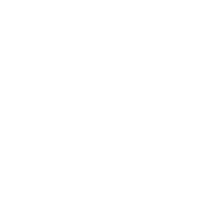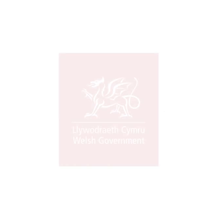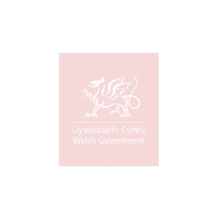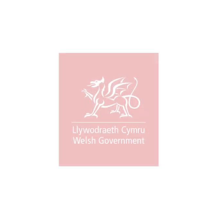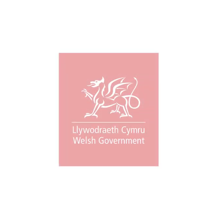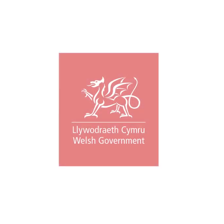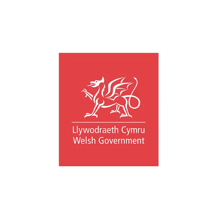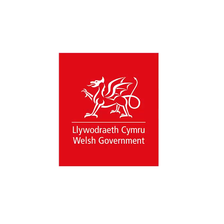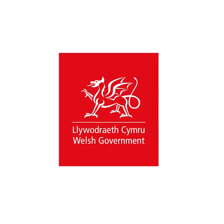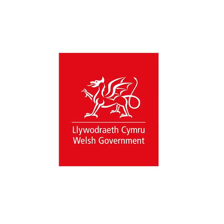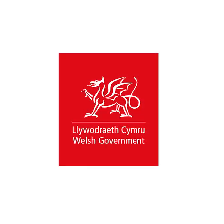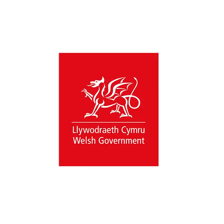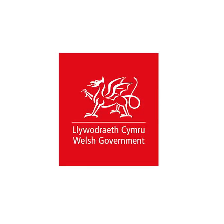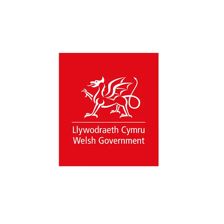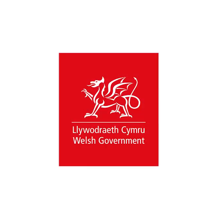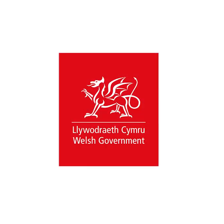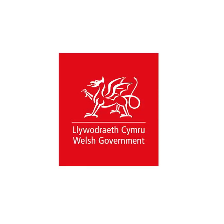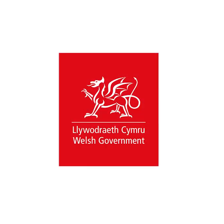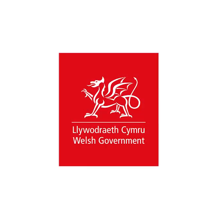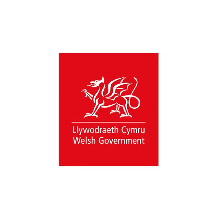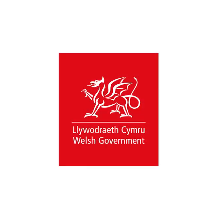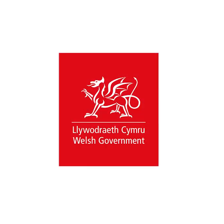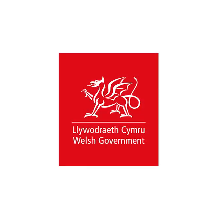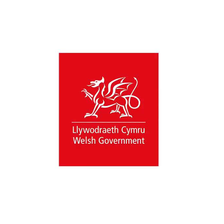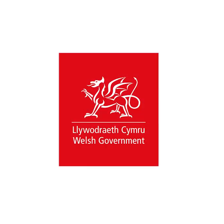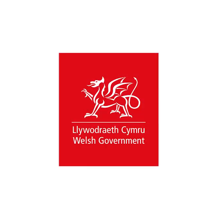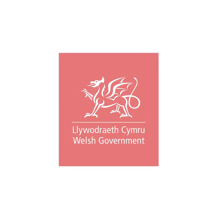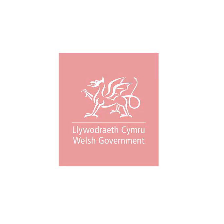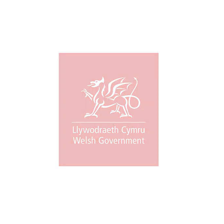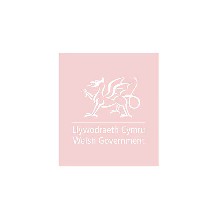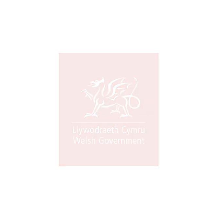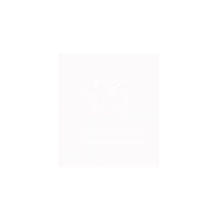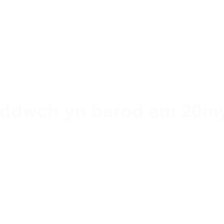Llywodraeth Cymru